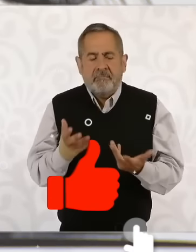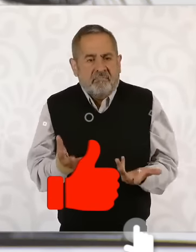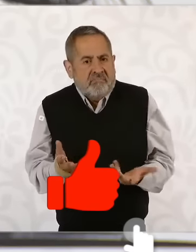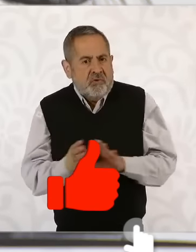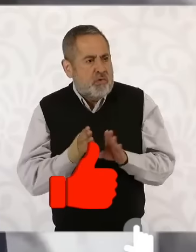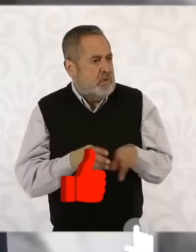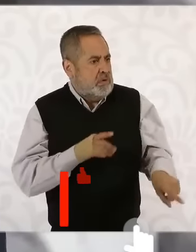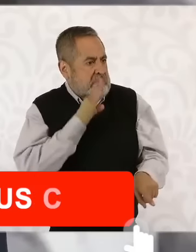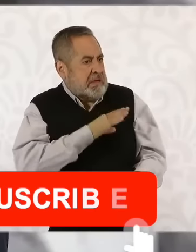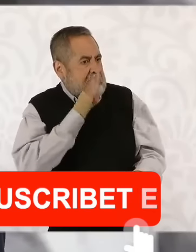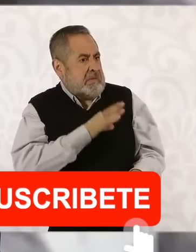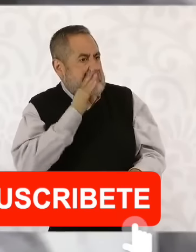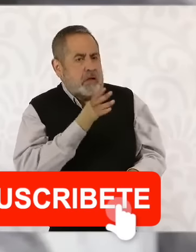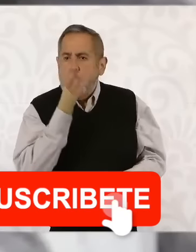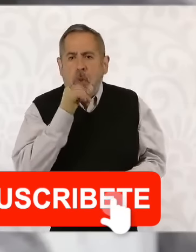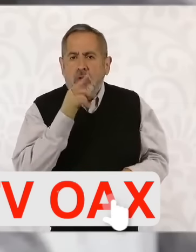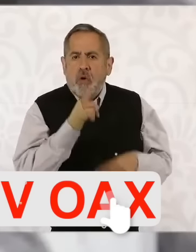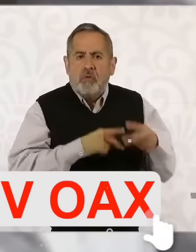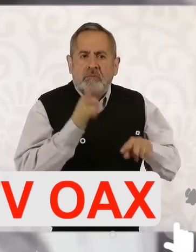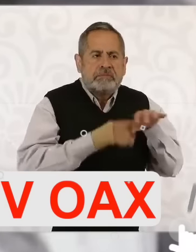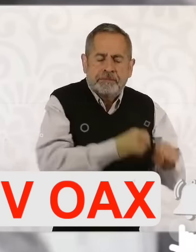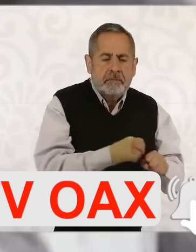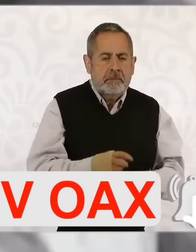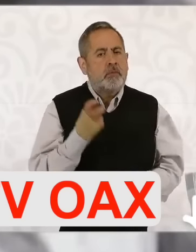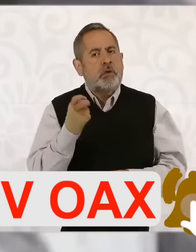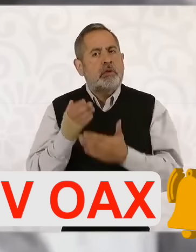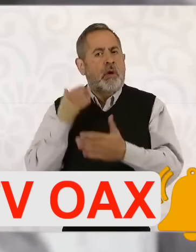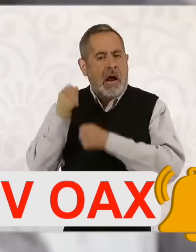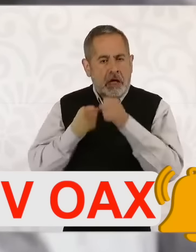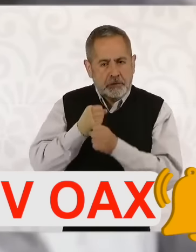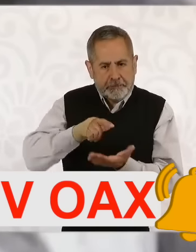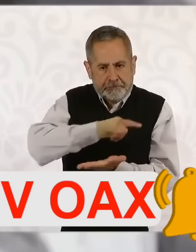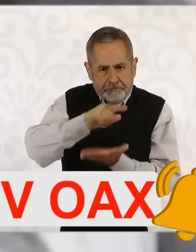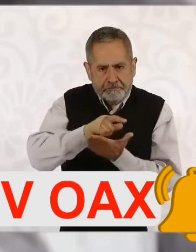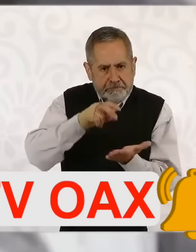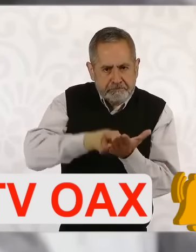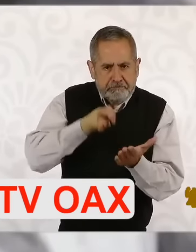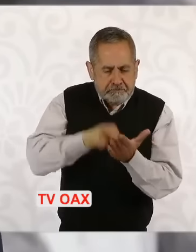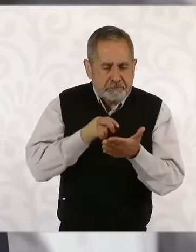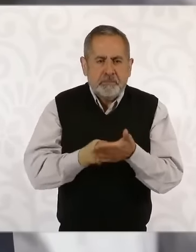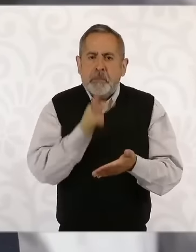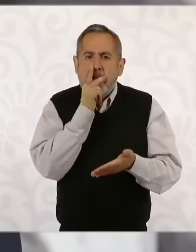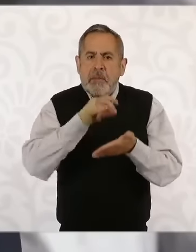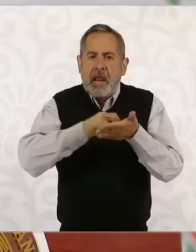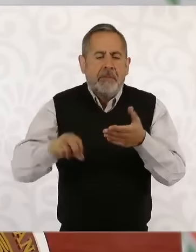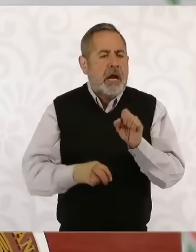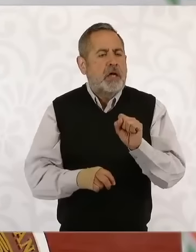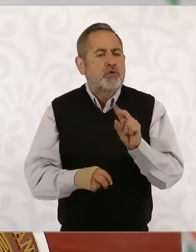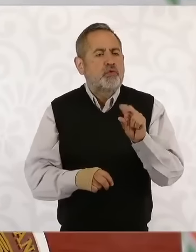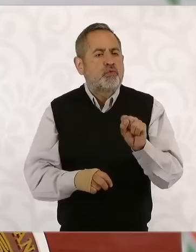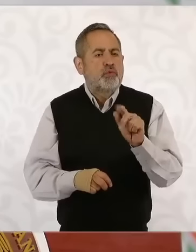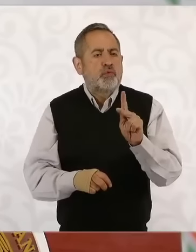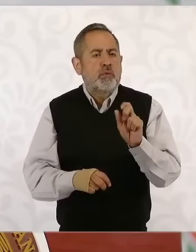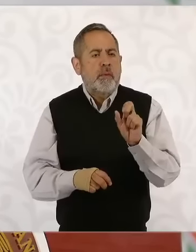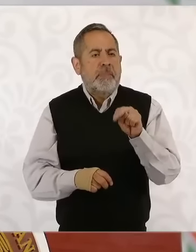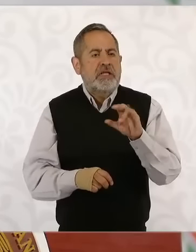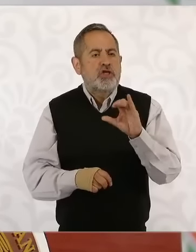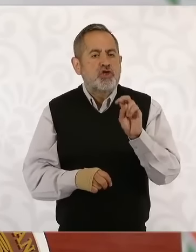se han venido haciendo ajustes, por ejemplo, a la figura de la suspensión. ¿Qué busca esta reforma,